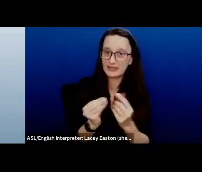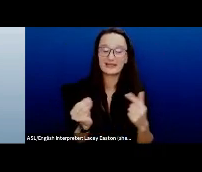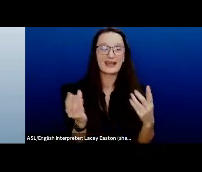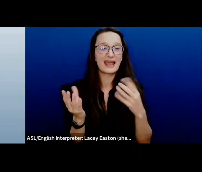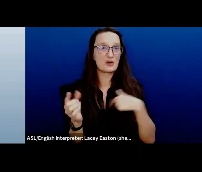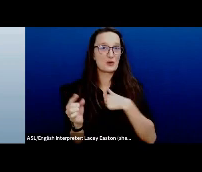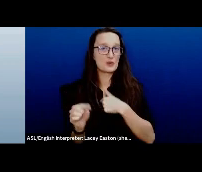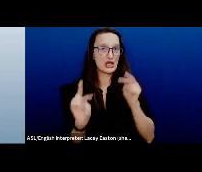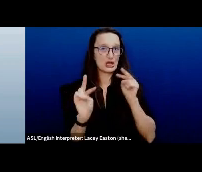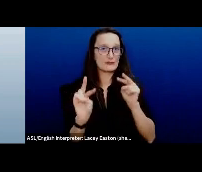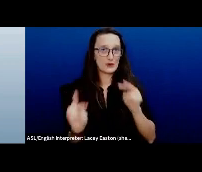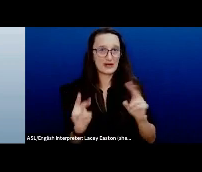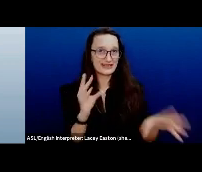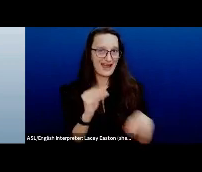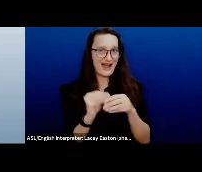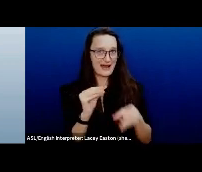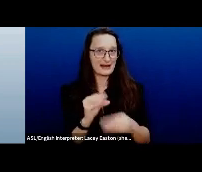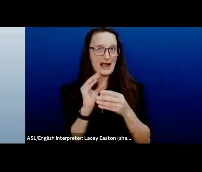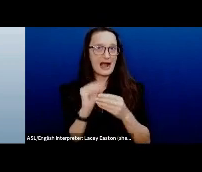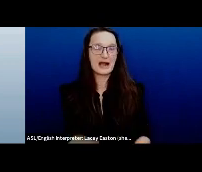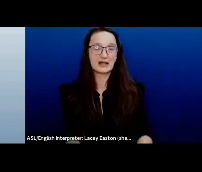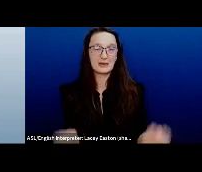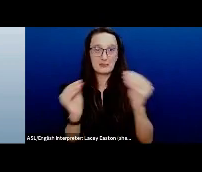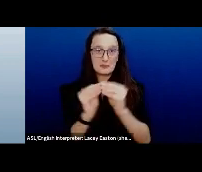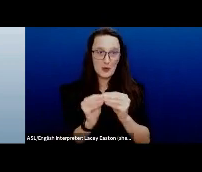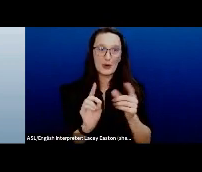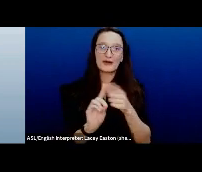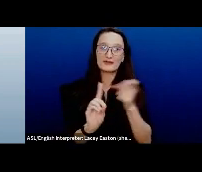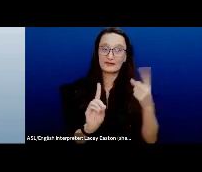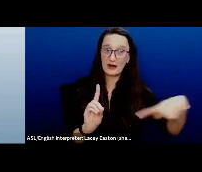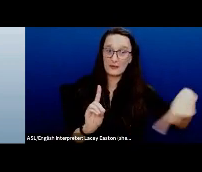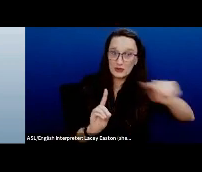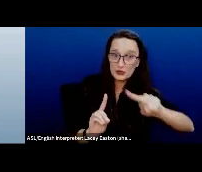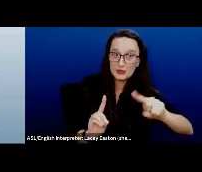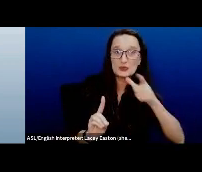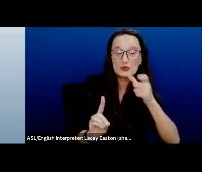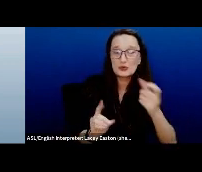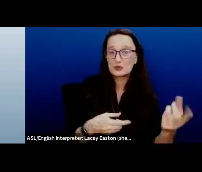de ustedes que se unen con nosotros en estas sesiones y sintonizan las grabaciones y completan el